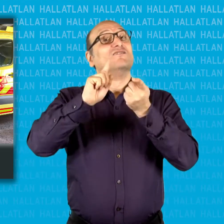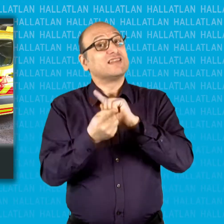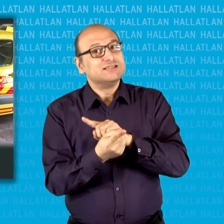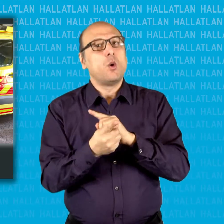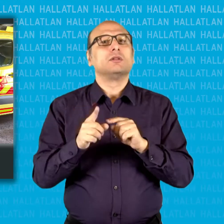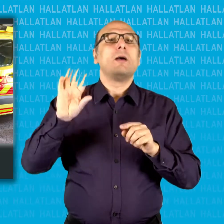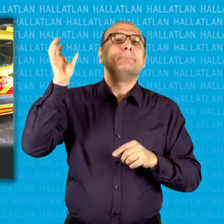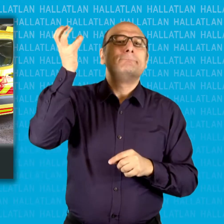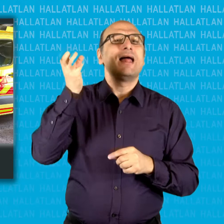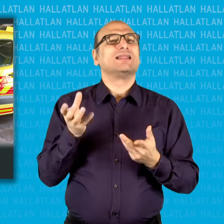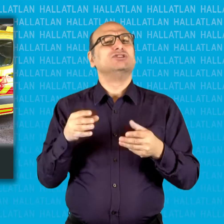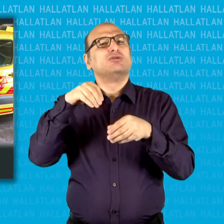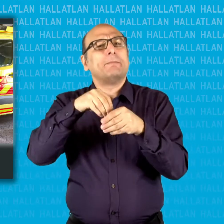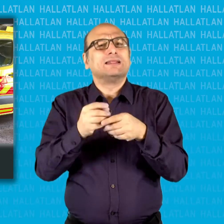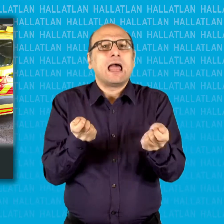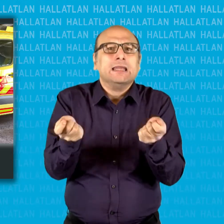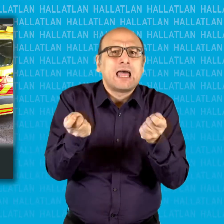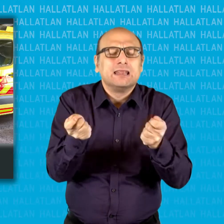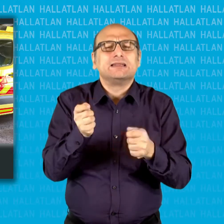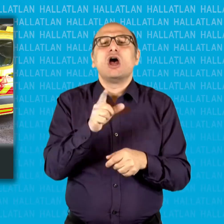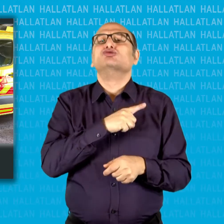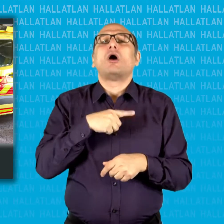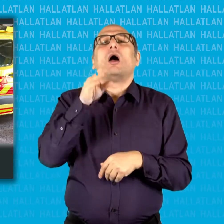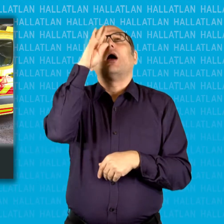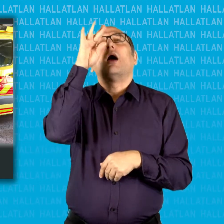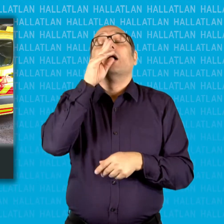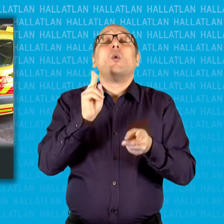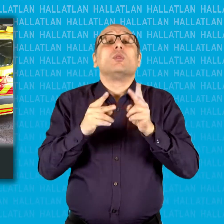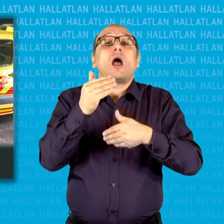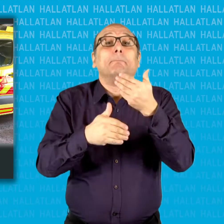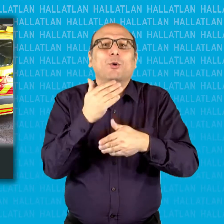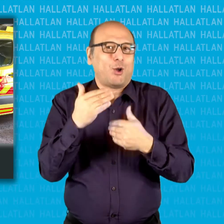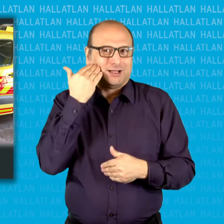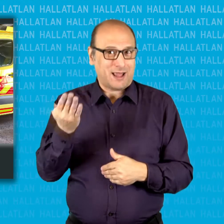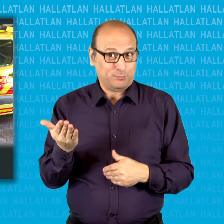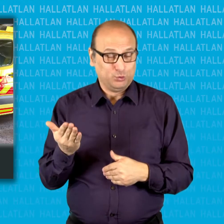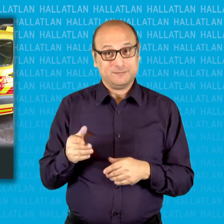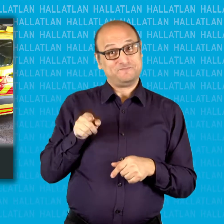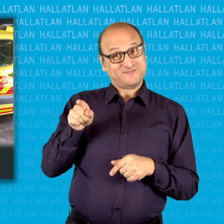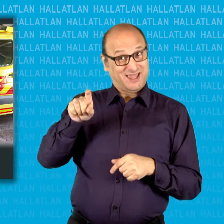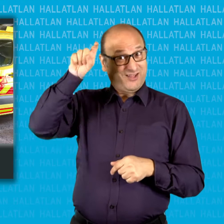viszont eddig csak elképzelni tudta, milyen lehet a mentésirányítás.